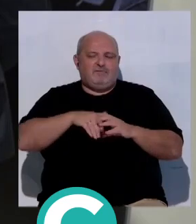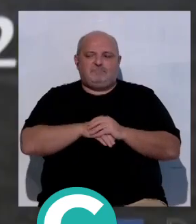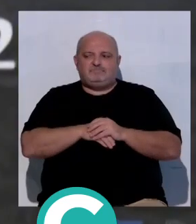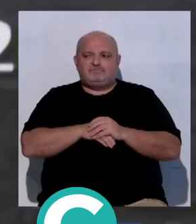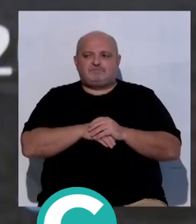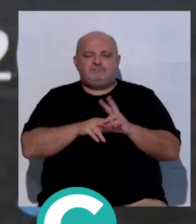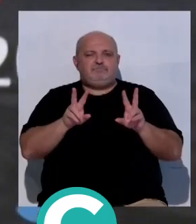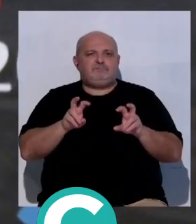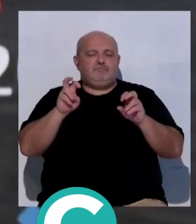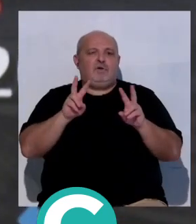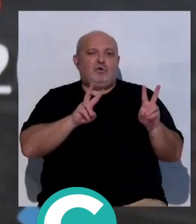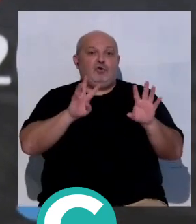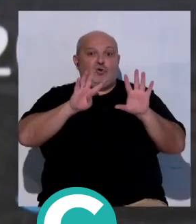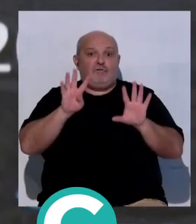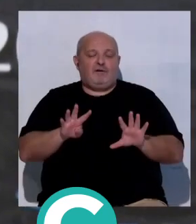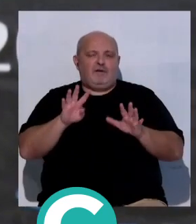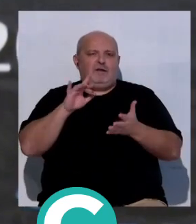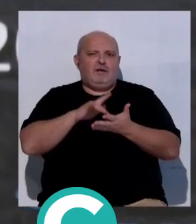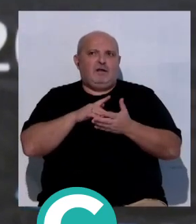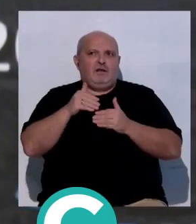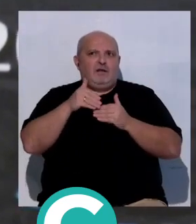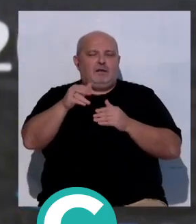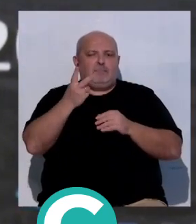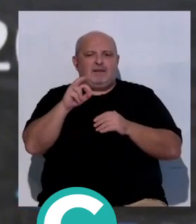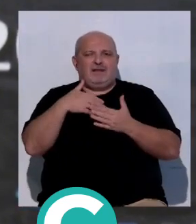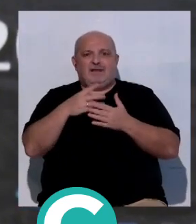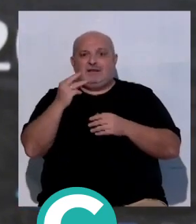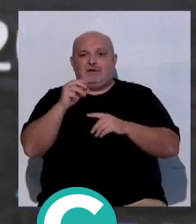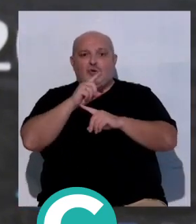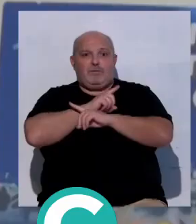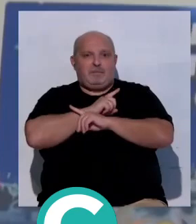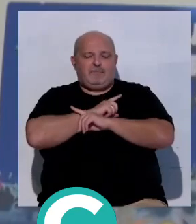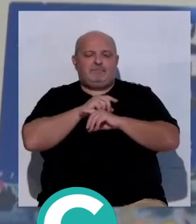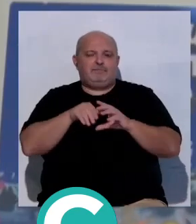se trata de la novena edición de este evento que tendrá lugar del 20 al 30 de noviembre según han